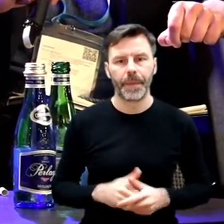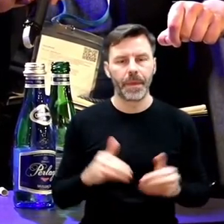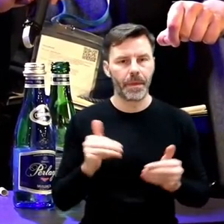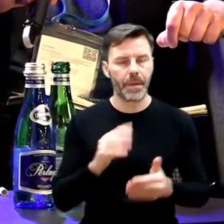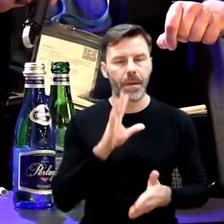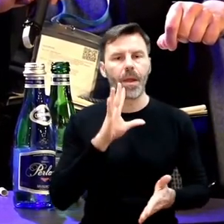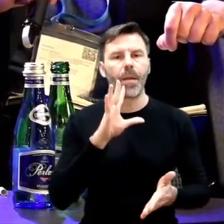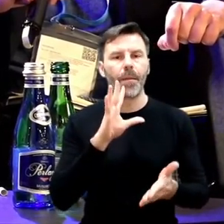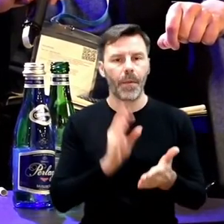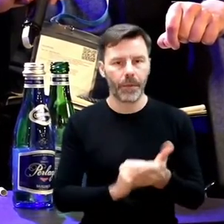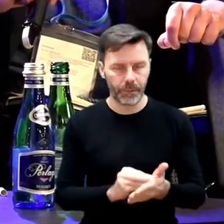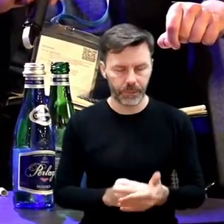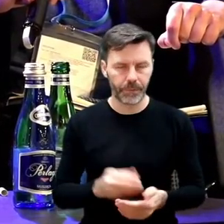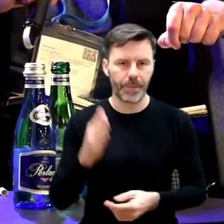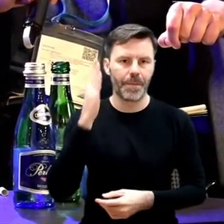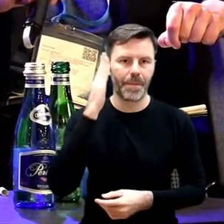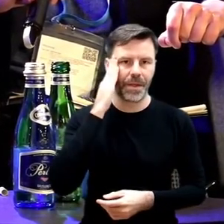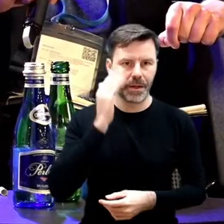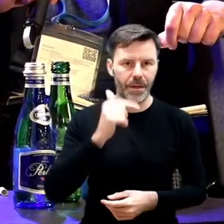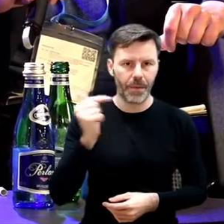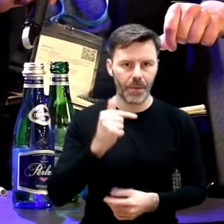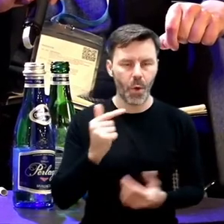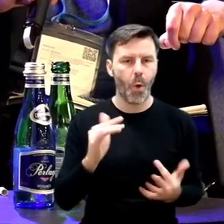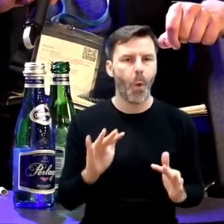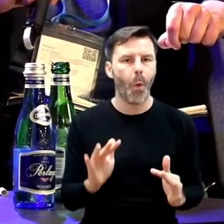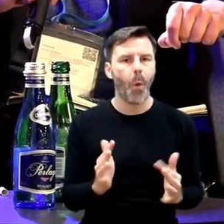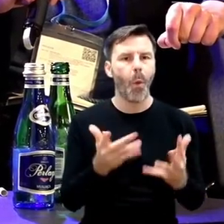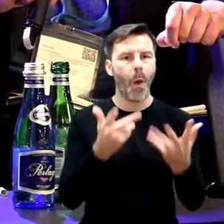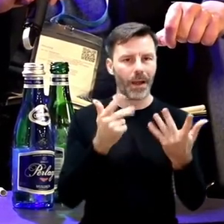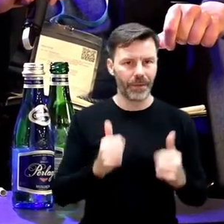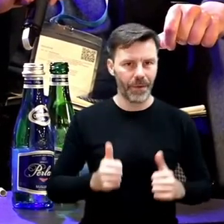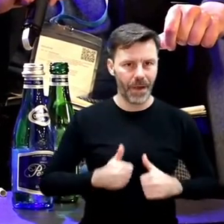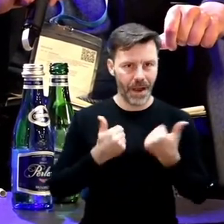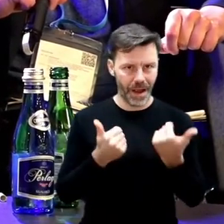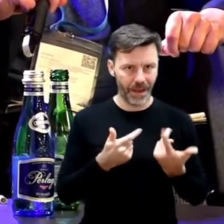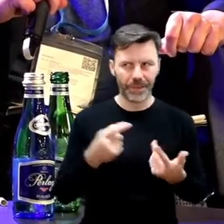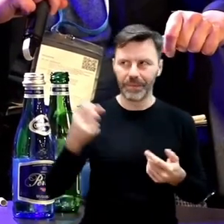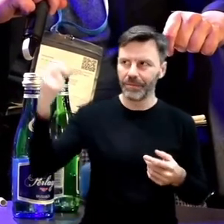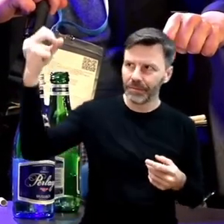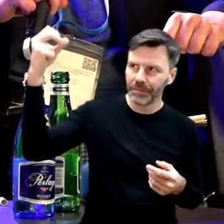Mieszkanie powinno być łatwe do rearranżacji, doświetlone, przewietrzane,